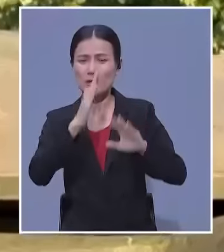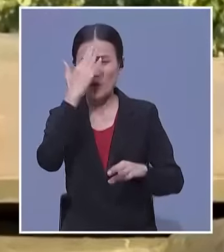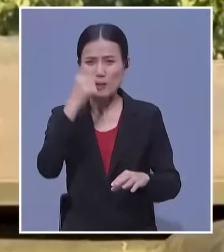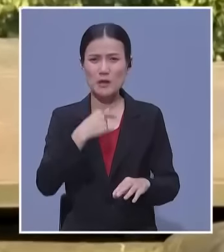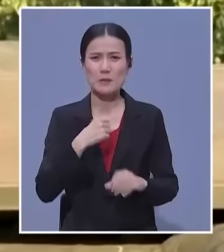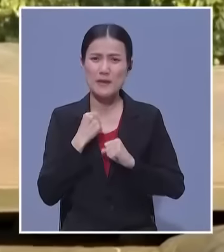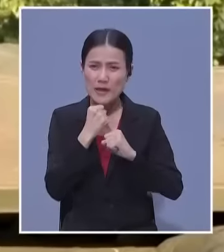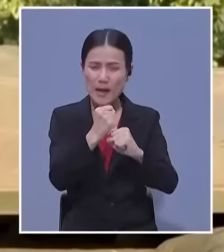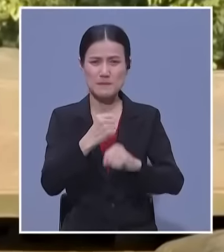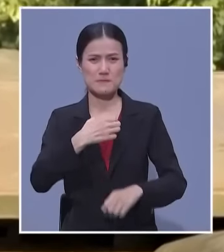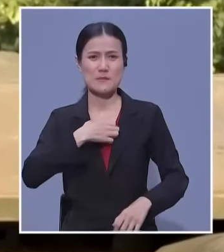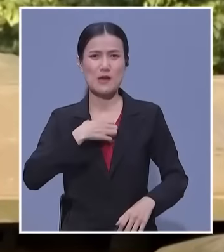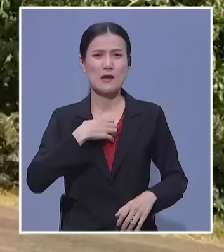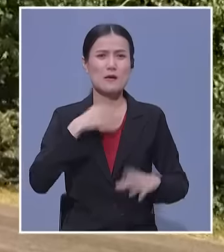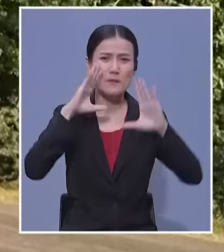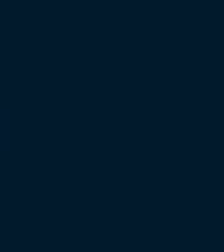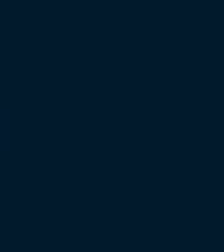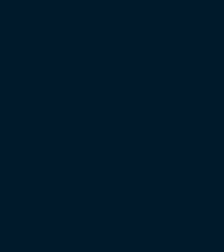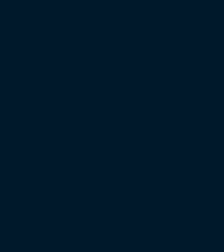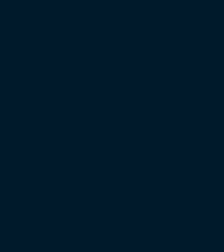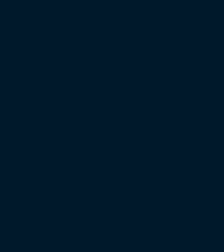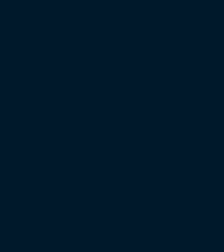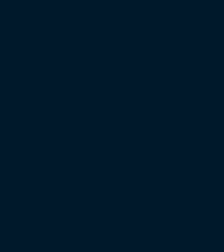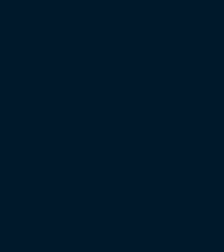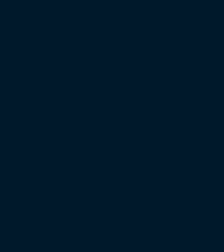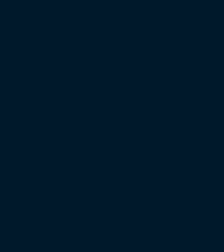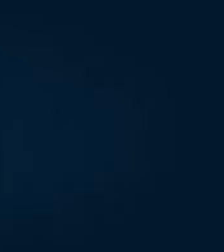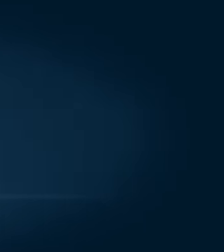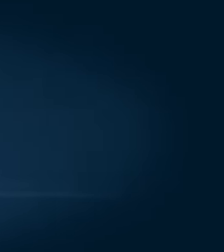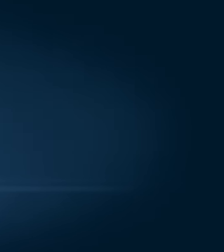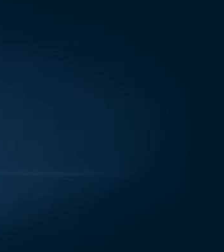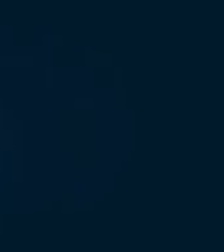ให้ยุติสงครามครั้งนี้ค่ะค